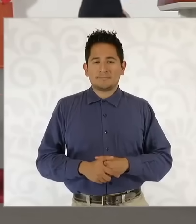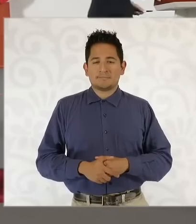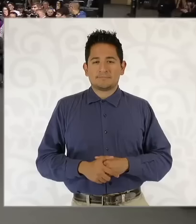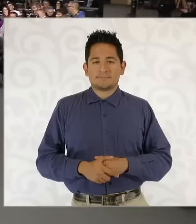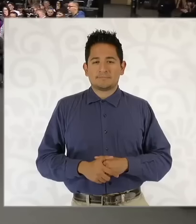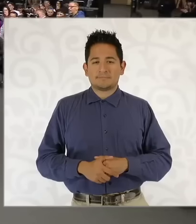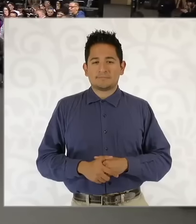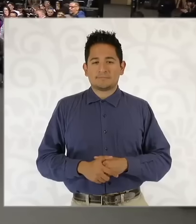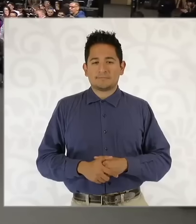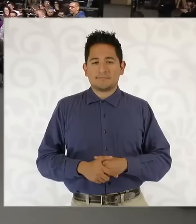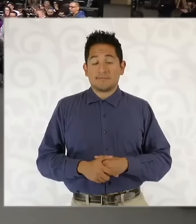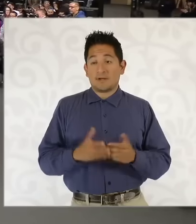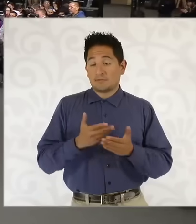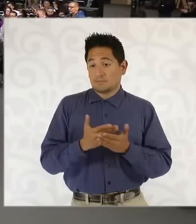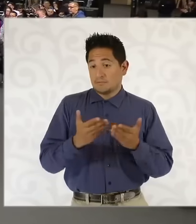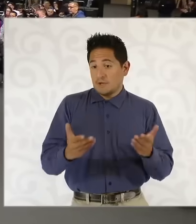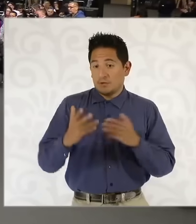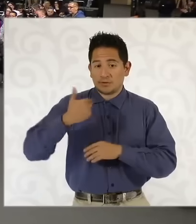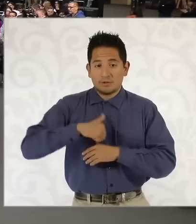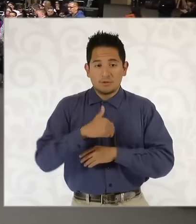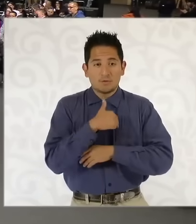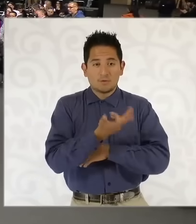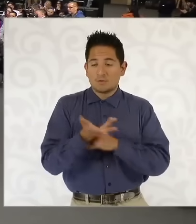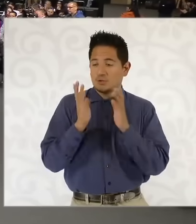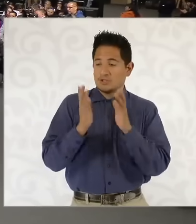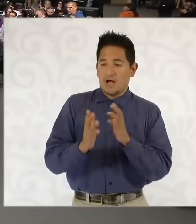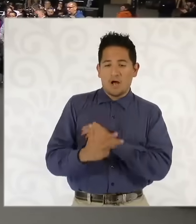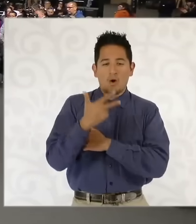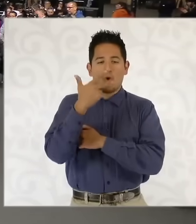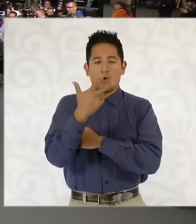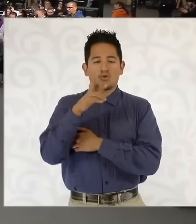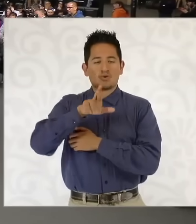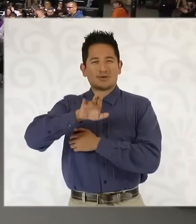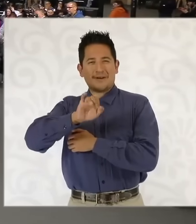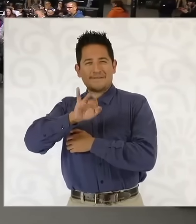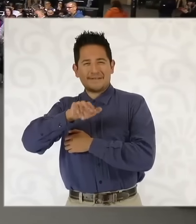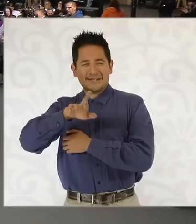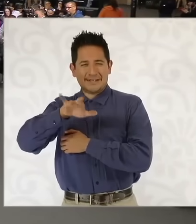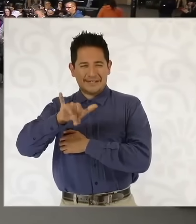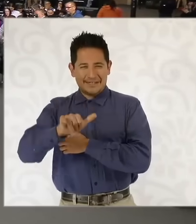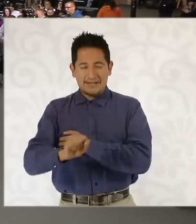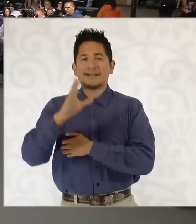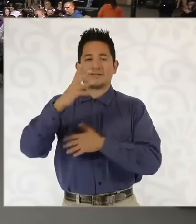pues tenemos la ventaja de ya tener ocho refinerías. Antes había seis históricas,